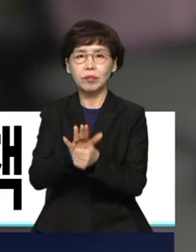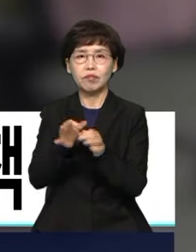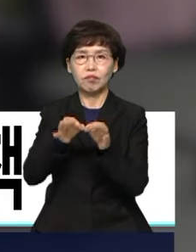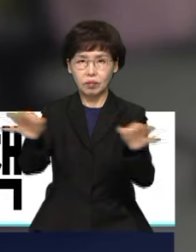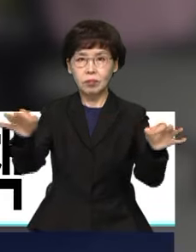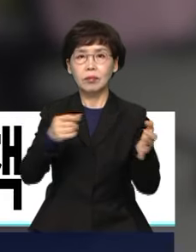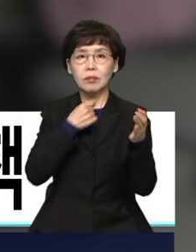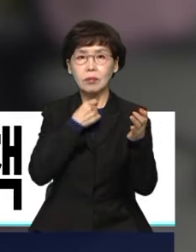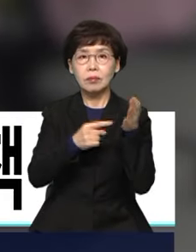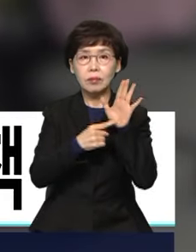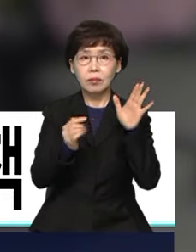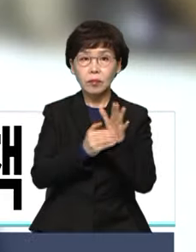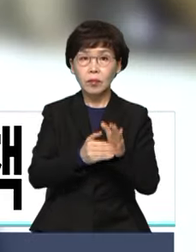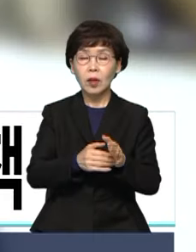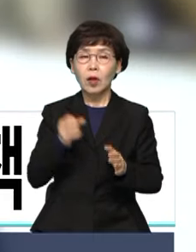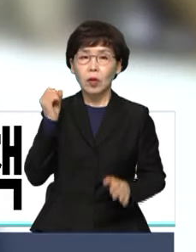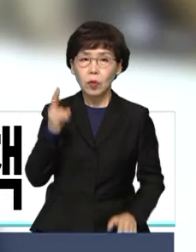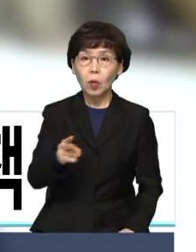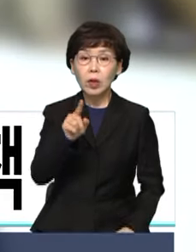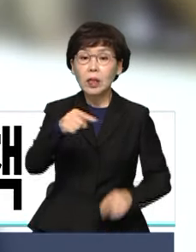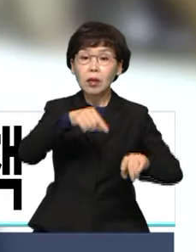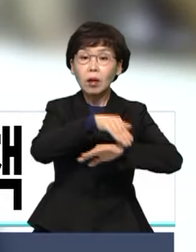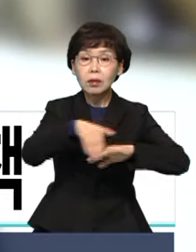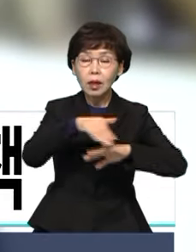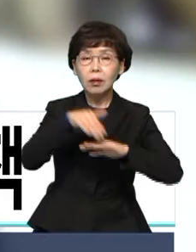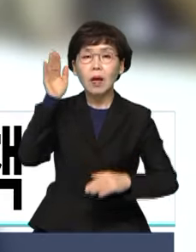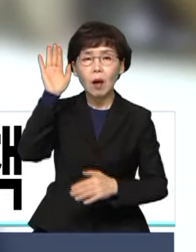이 회장은 해당 정책을 앞으로 계속 운영할 거라고 말했습니다.